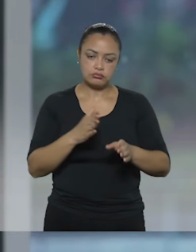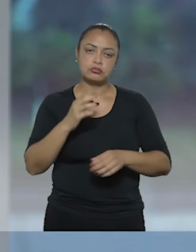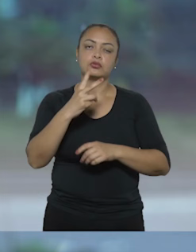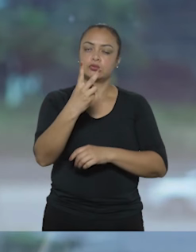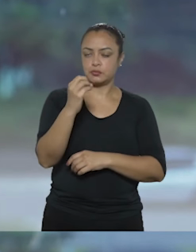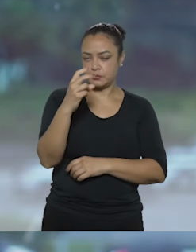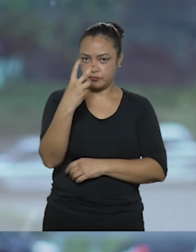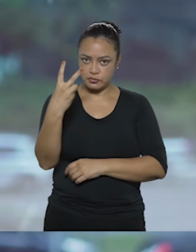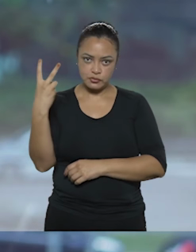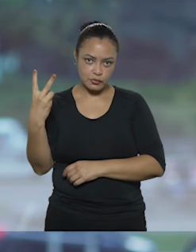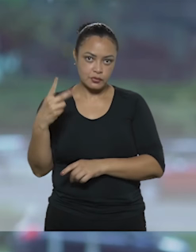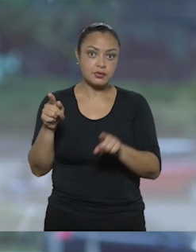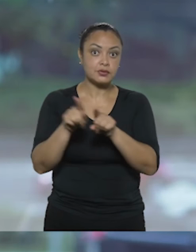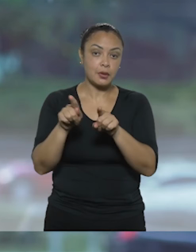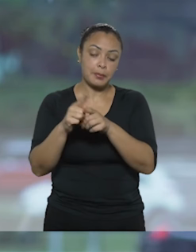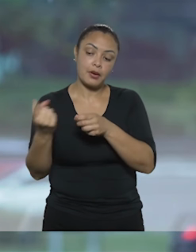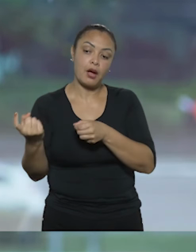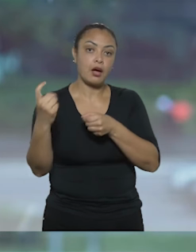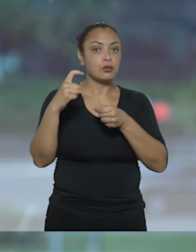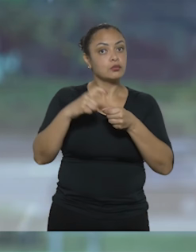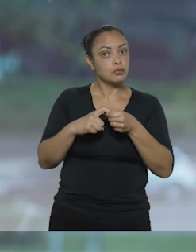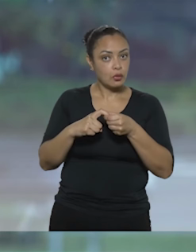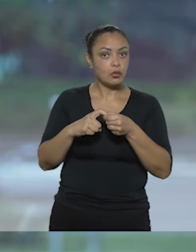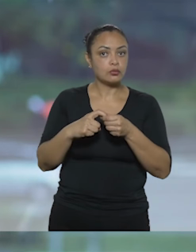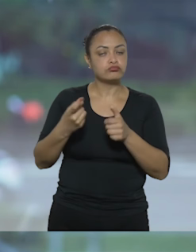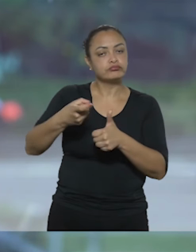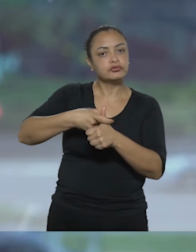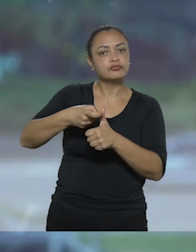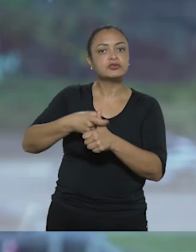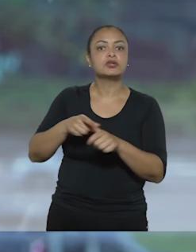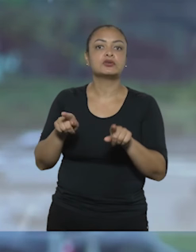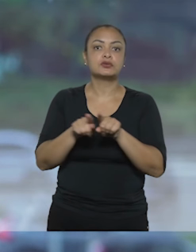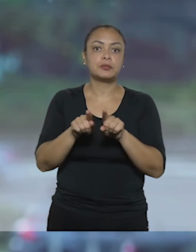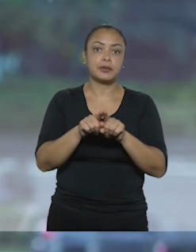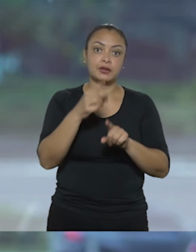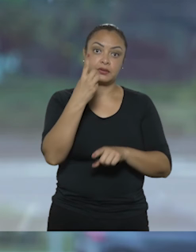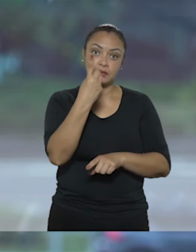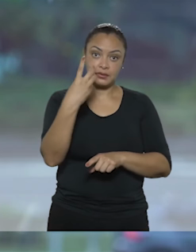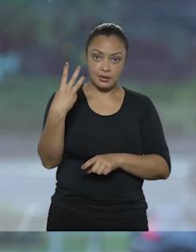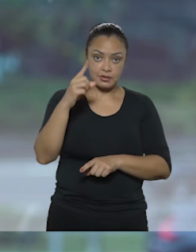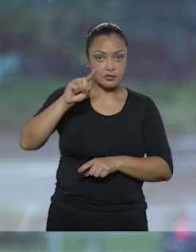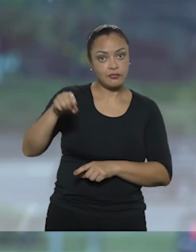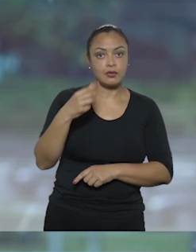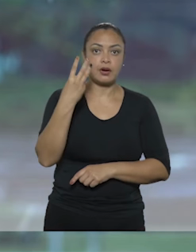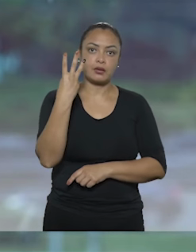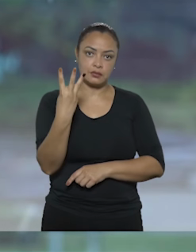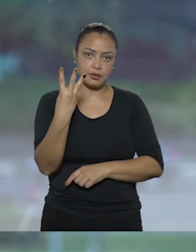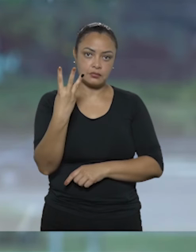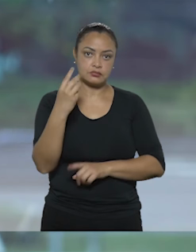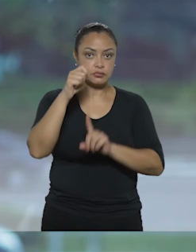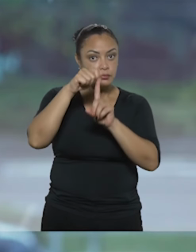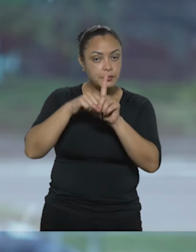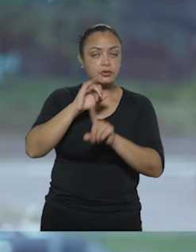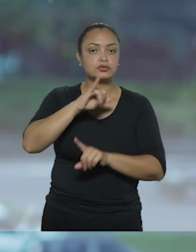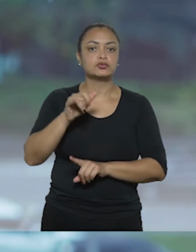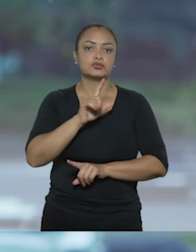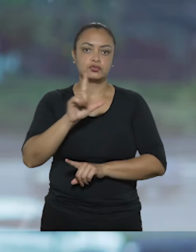O retorno em dividendos do IFIX ficou no patamar de 13,3% ao ano em julho, uma diferença de